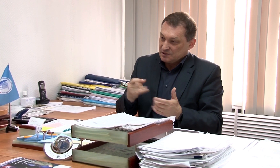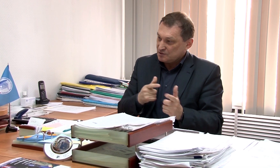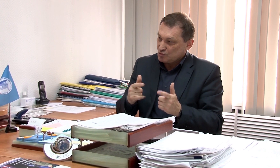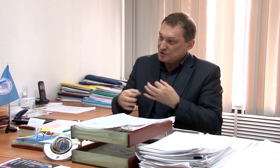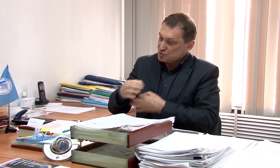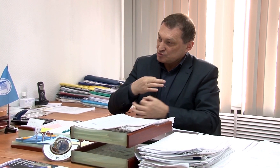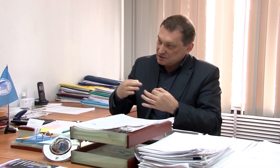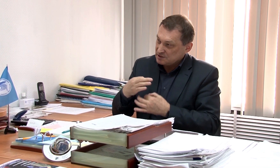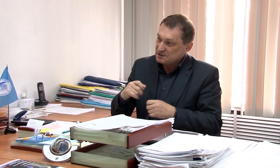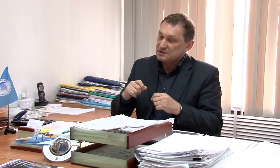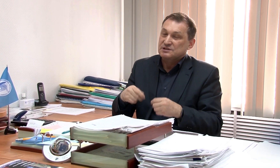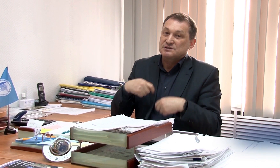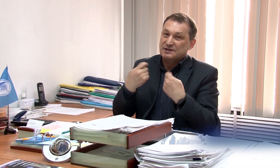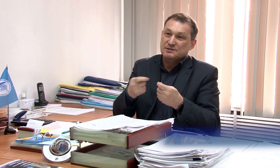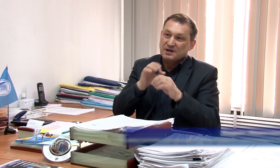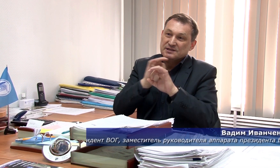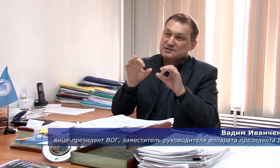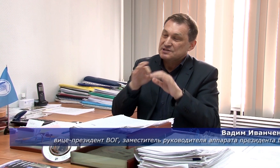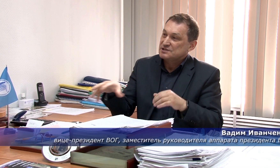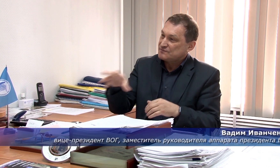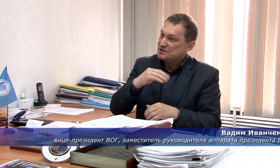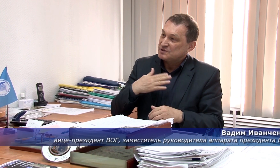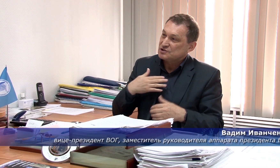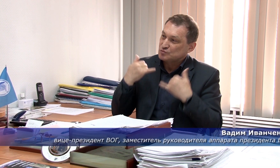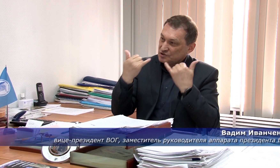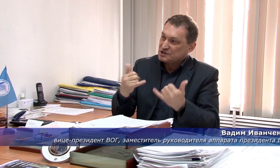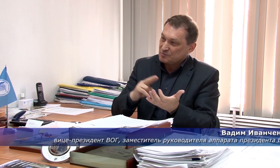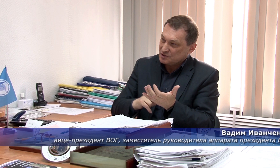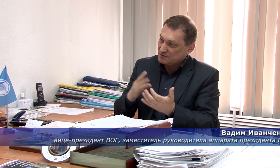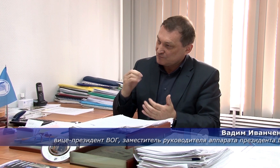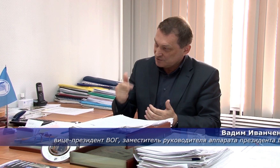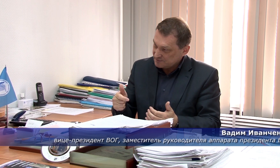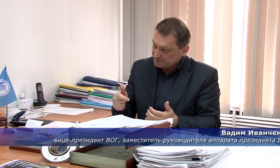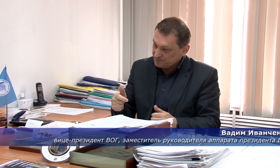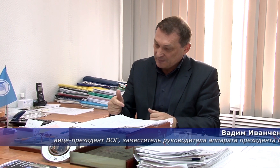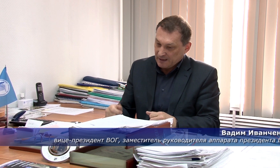Мы готовы обсудить, дать разъяснения всем нашим уважаемым членам ВОГ.